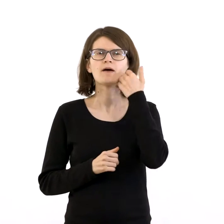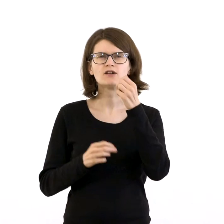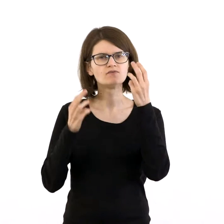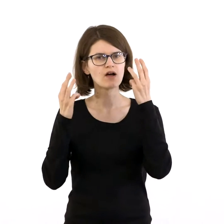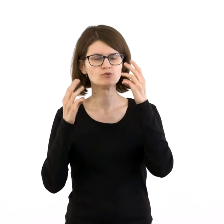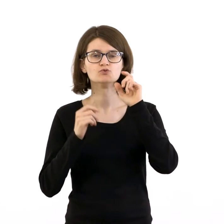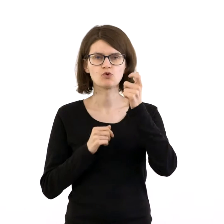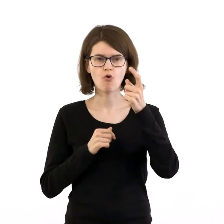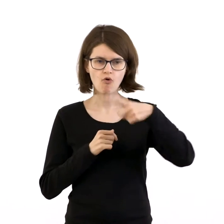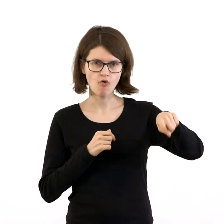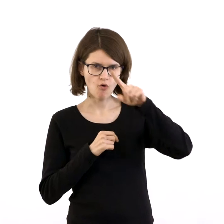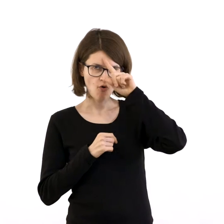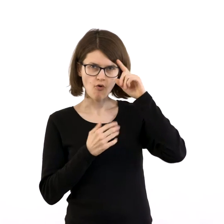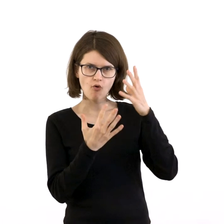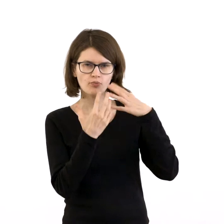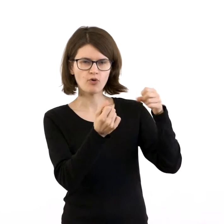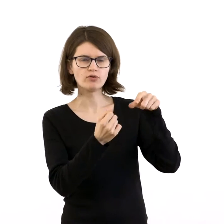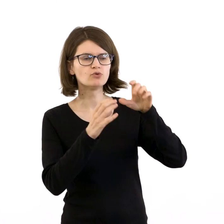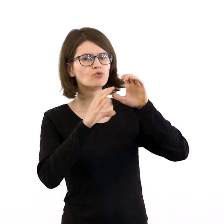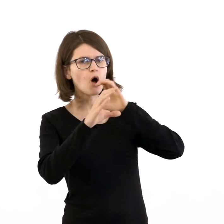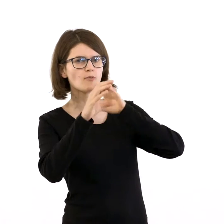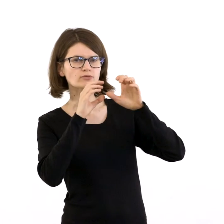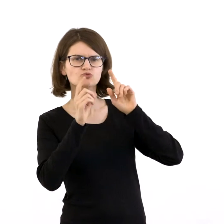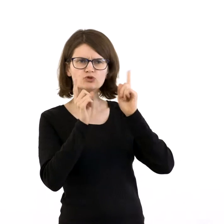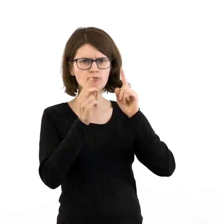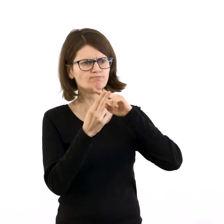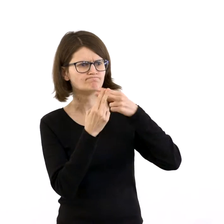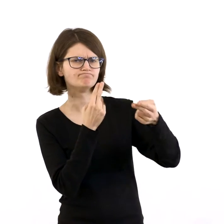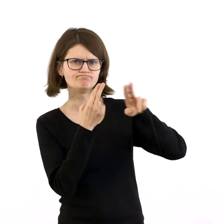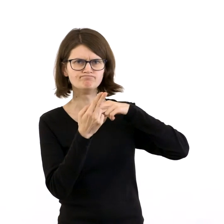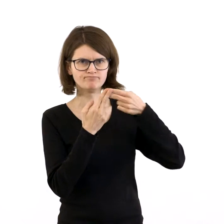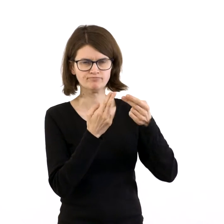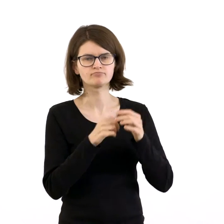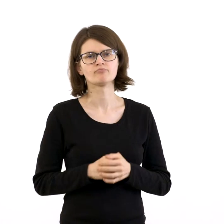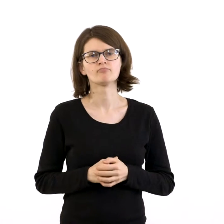Ogromne znaczenie ma również możliwość szybkiej reakcji i komunikacji z odbiorcami.